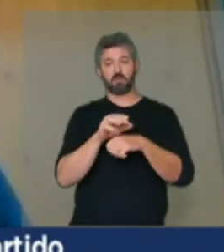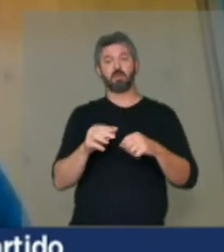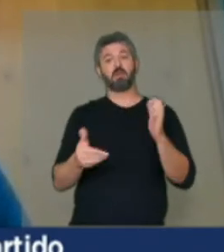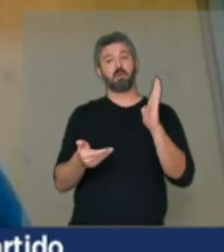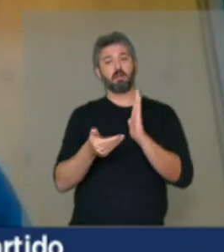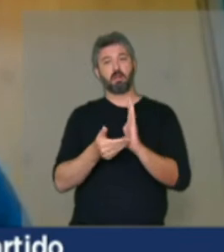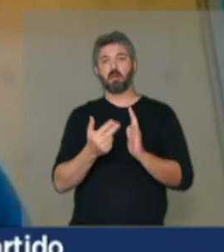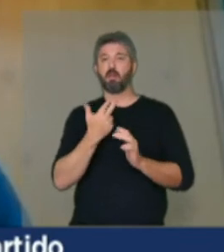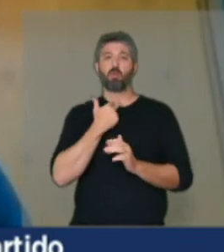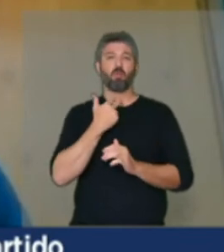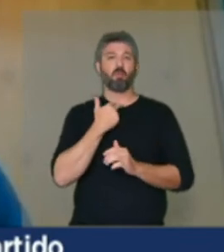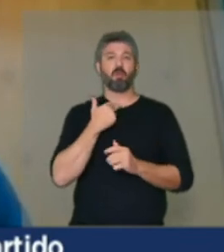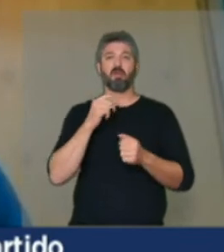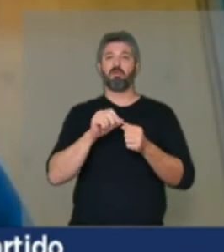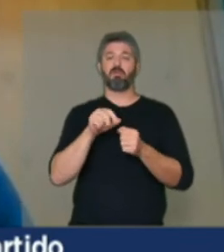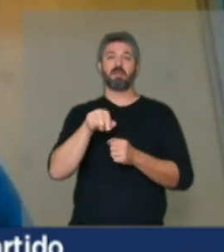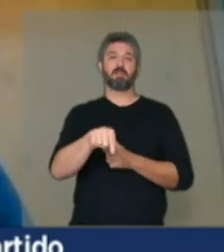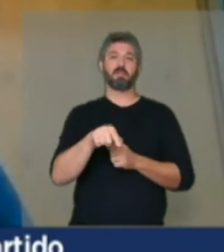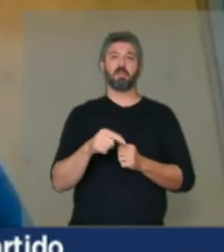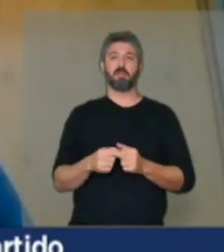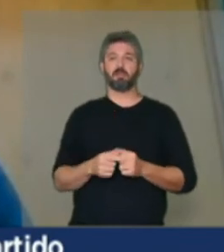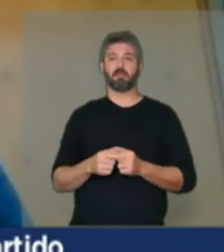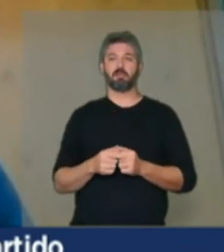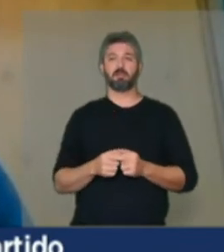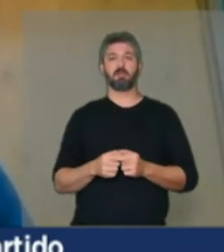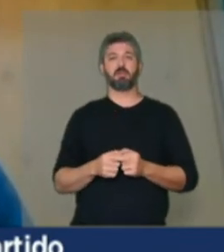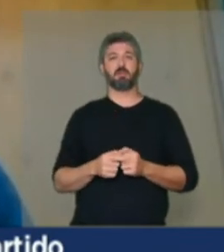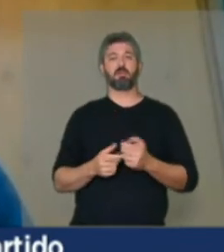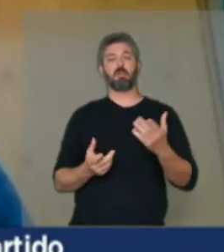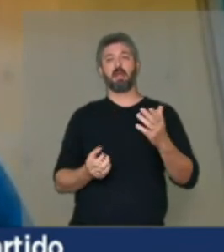EXISTE UM FLAGRANTE DE INCONSTITUCIONAL DADE E A CÂMARA NÃO PODE DAR ESSE